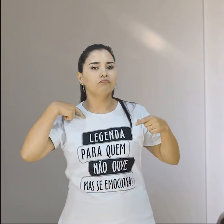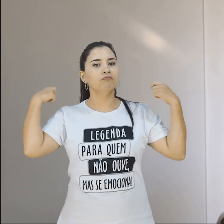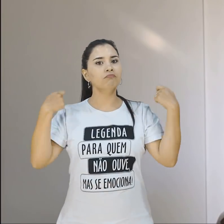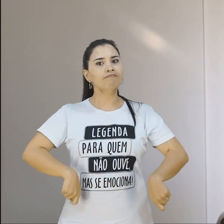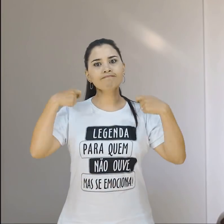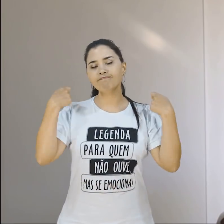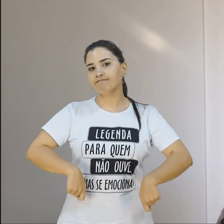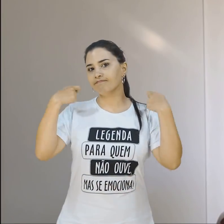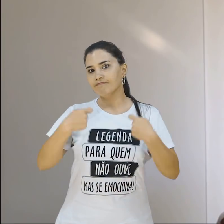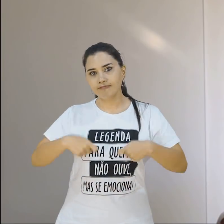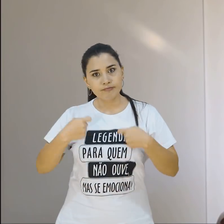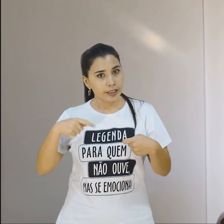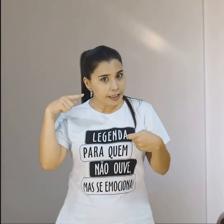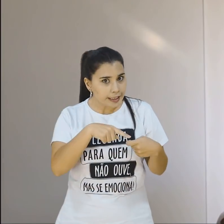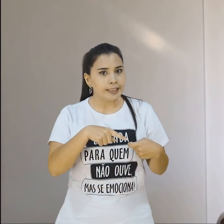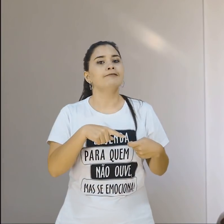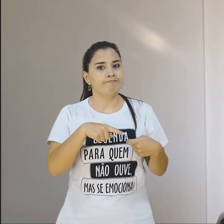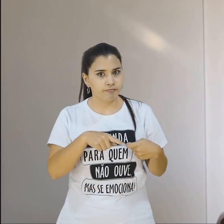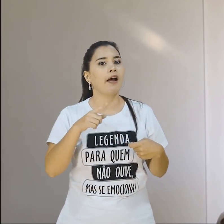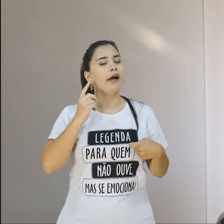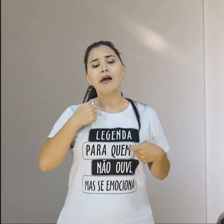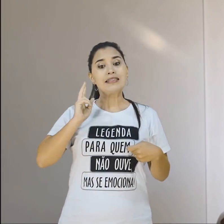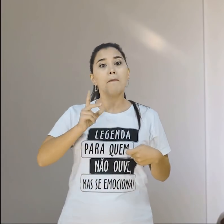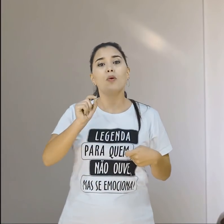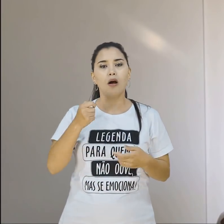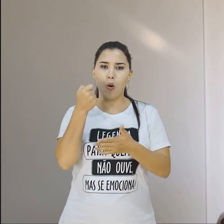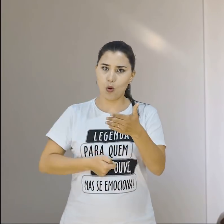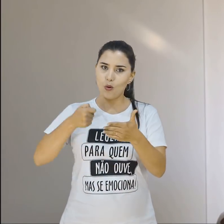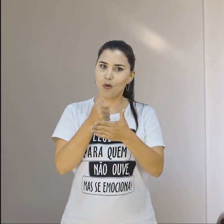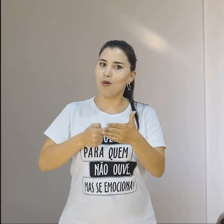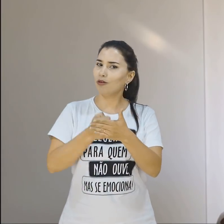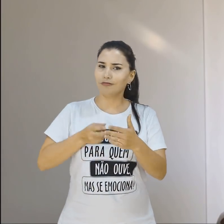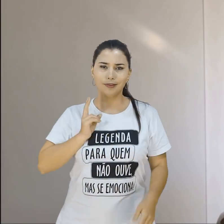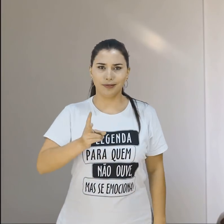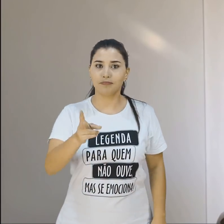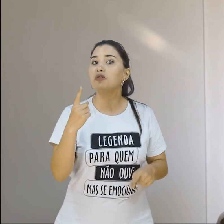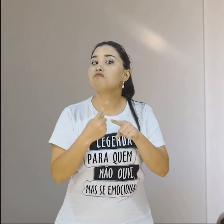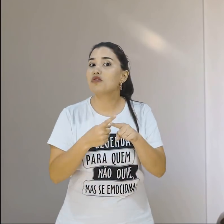desse recurso como eu precisava antigamente, essa vai ser minha luta pra sempre.